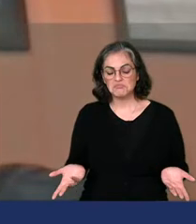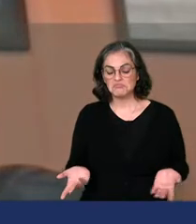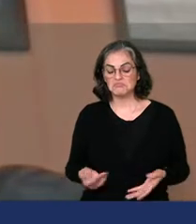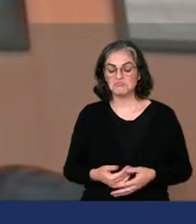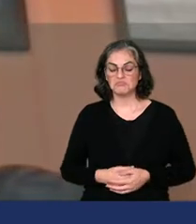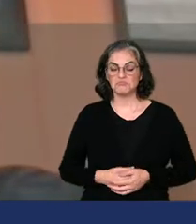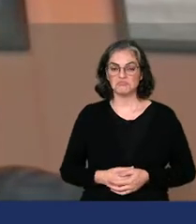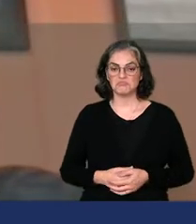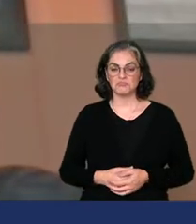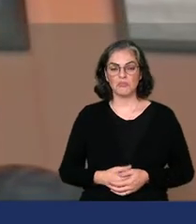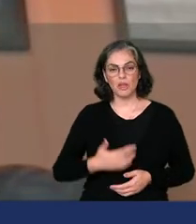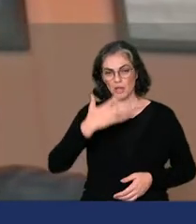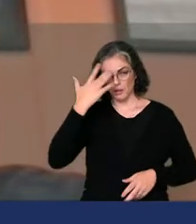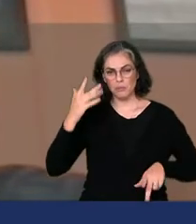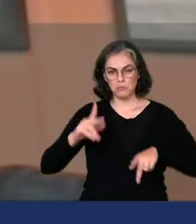BRASIL. COM AVANÇAR DA VACINAÇÃO. FAZ SENTIDO O